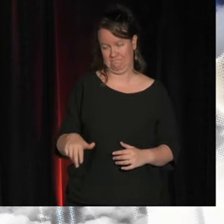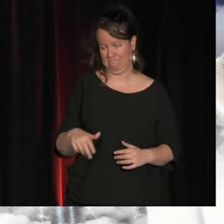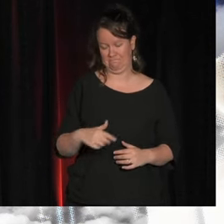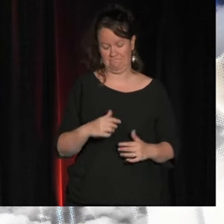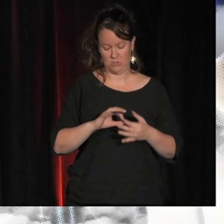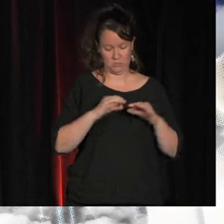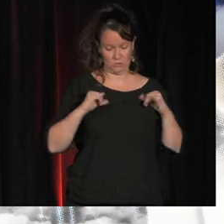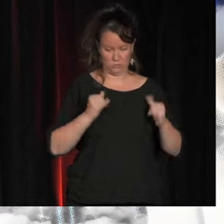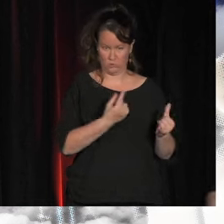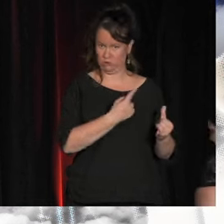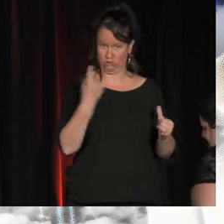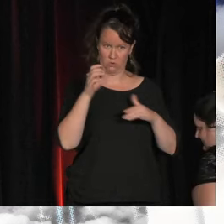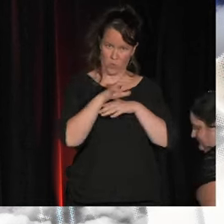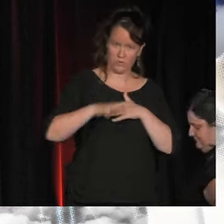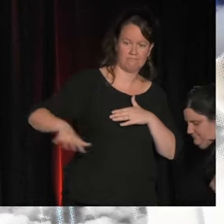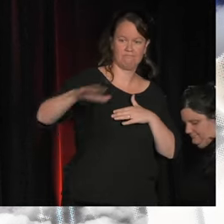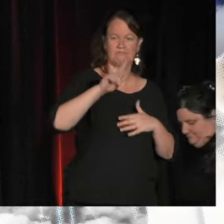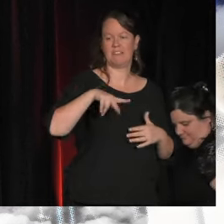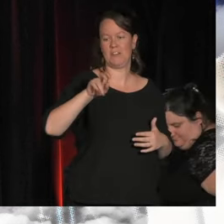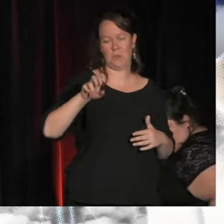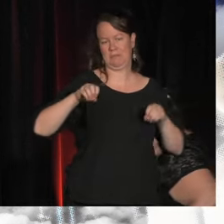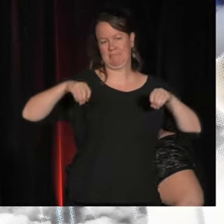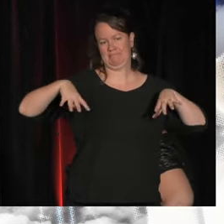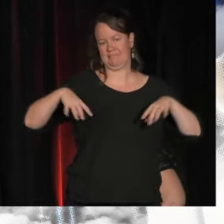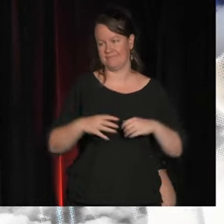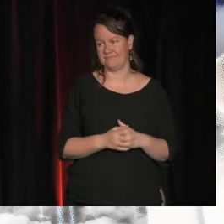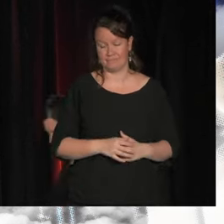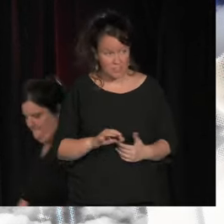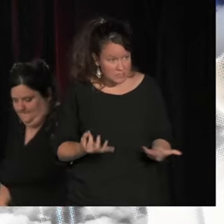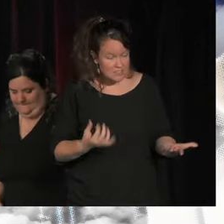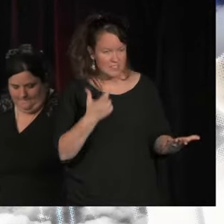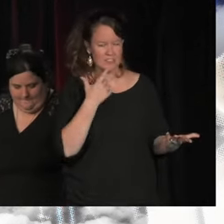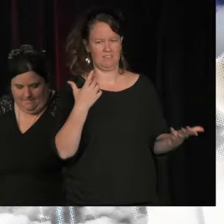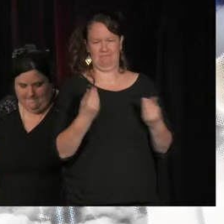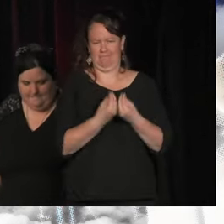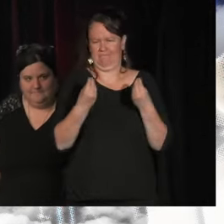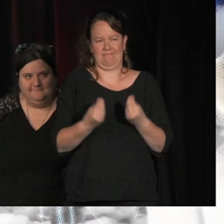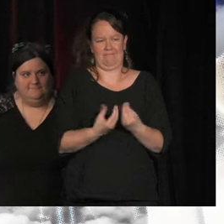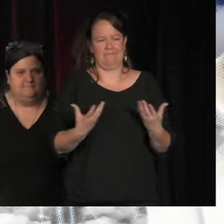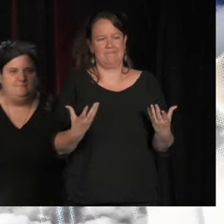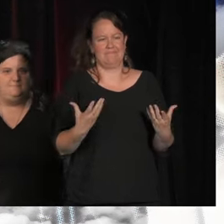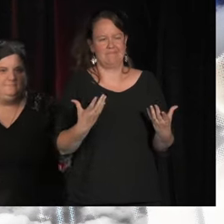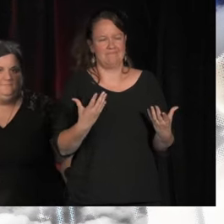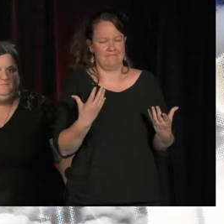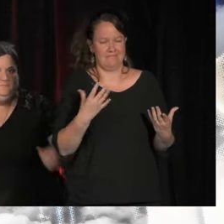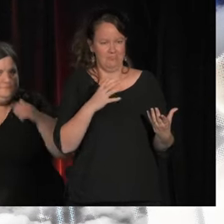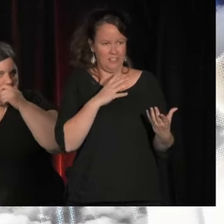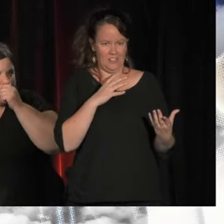vraiment, là, en plus, je trouve que ça pose, au-delà de la question d'Overwatch, ça pose une question qui est super intéressante sur la pérennité et le suivi des jeux services puisque